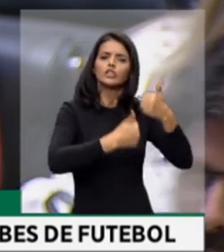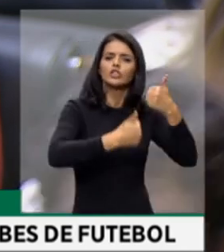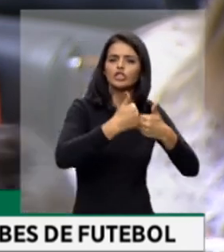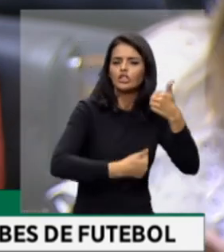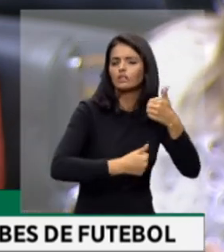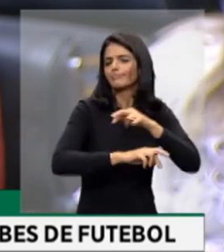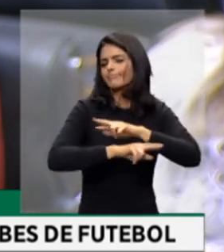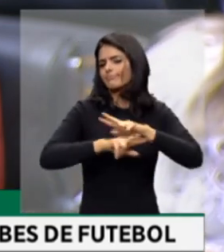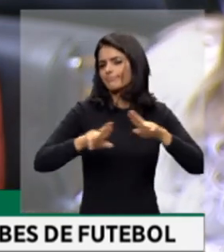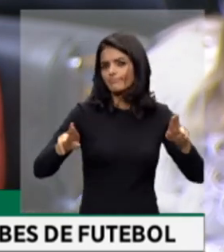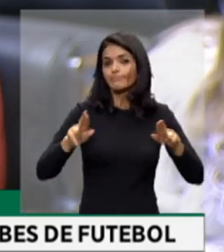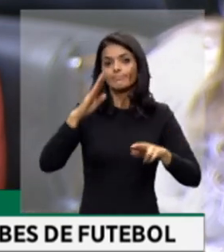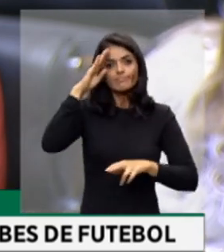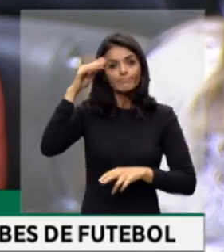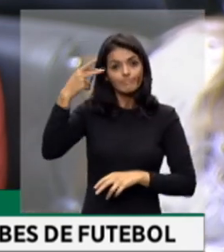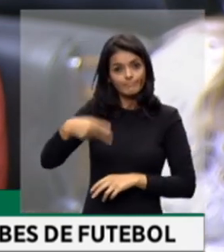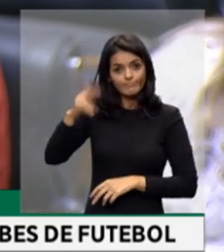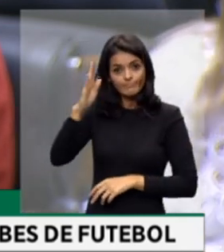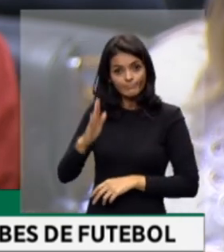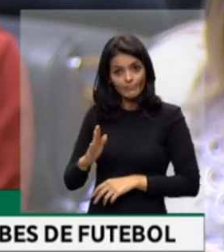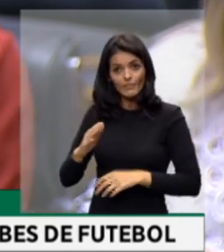FATOR DE UNIDADE NACIONAL E QUE NOS TRANSFORMA EM NAÇÃO.